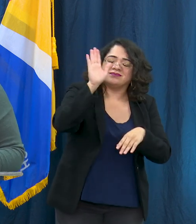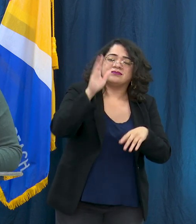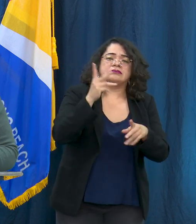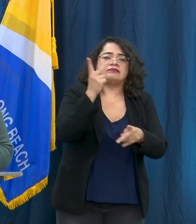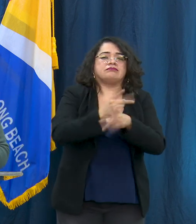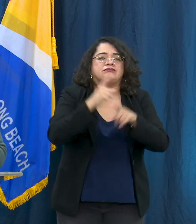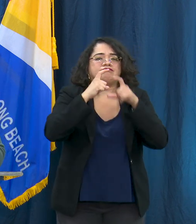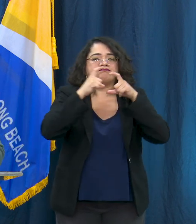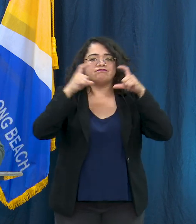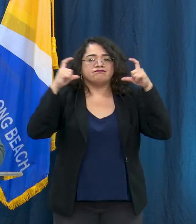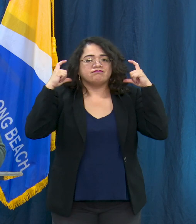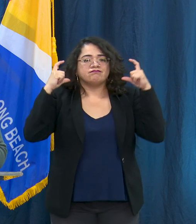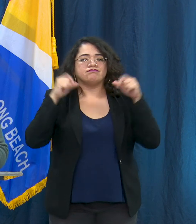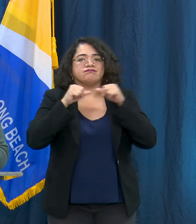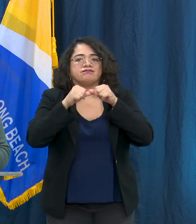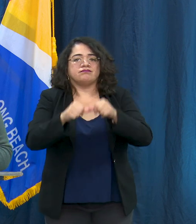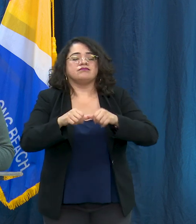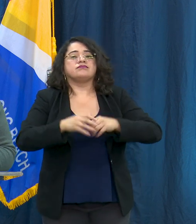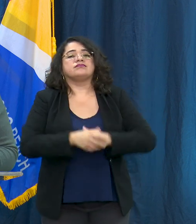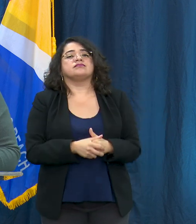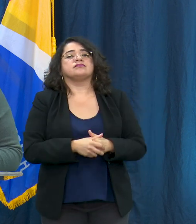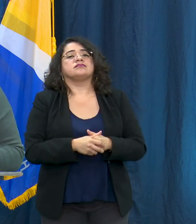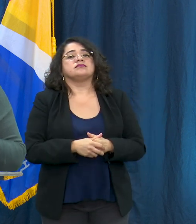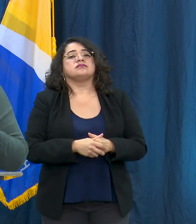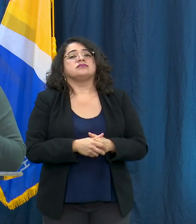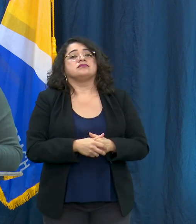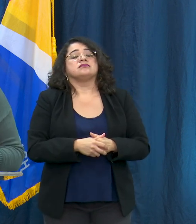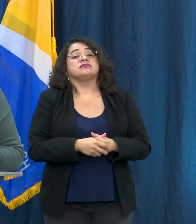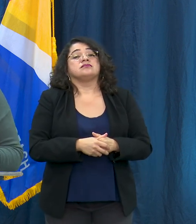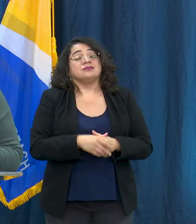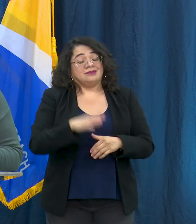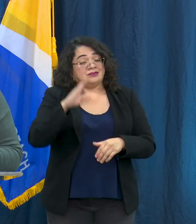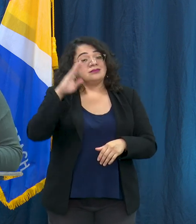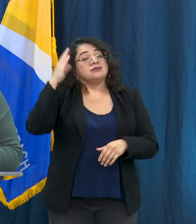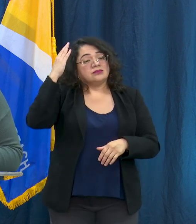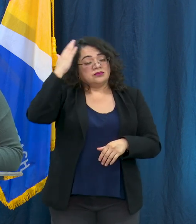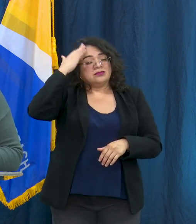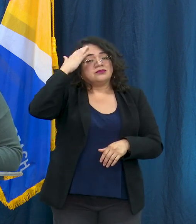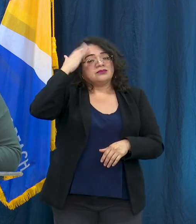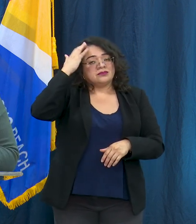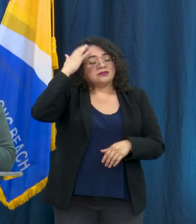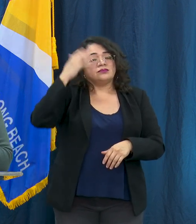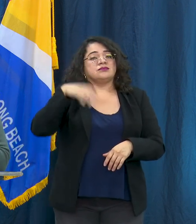su cara a sabemos que es difficile porque se o en las las nuevas órdenes de